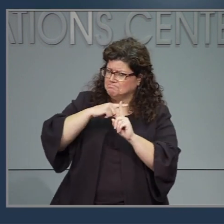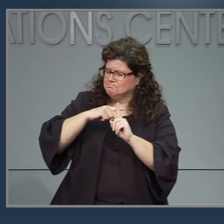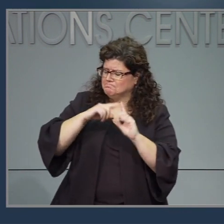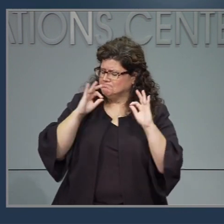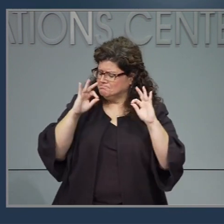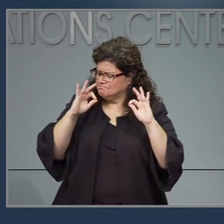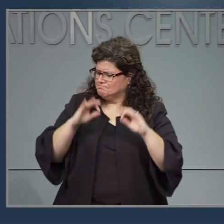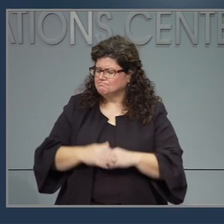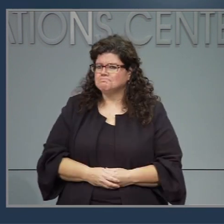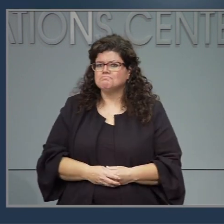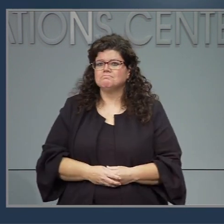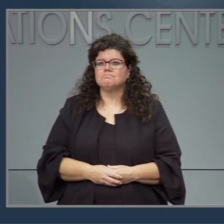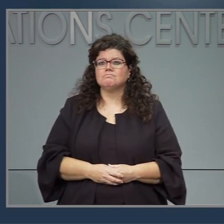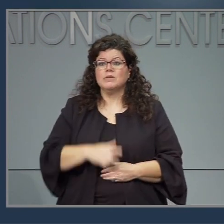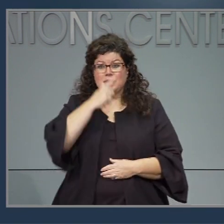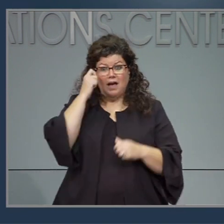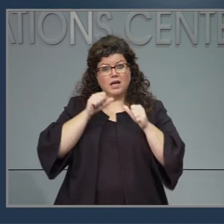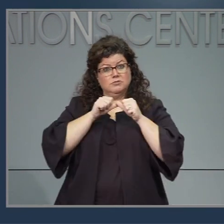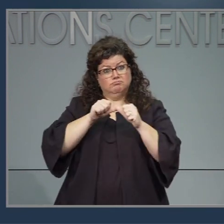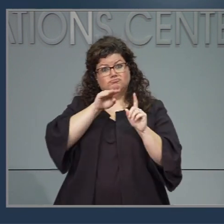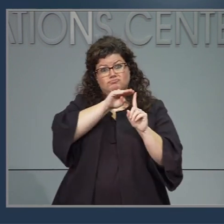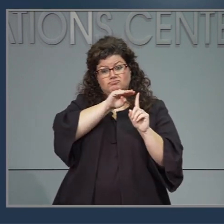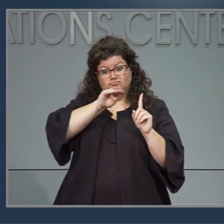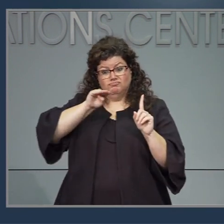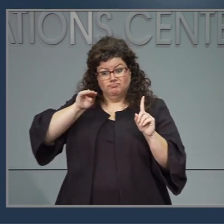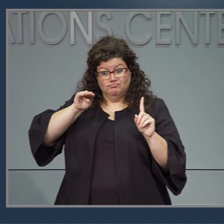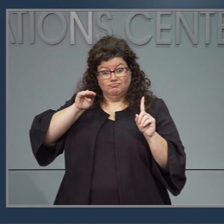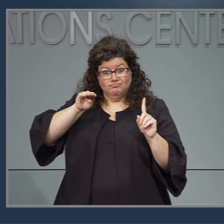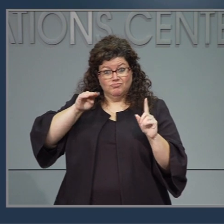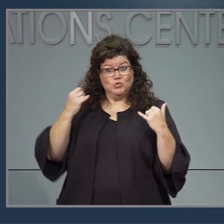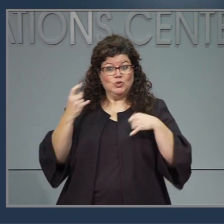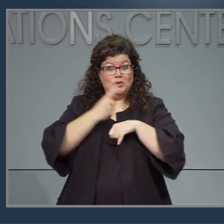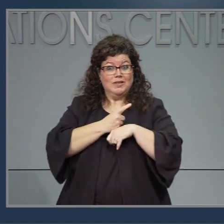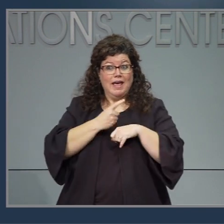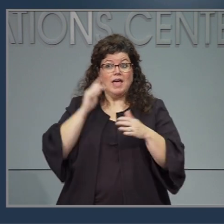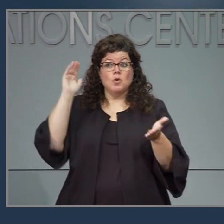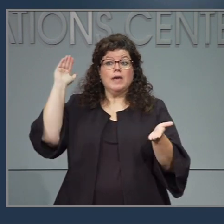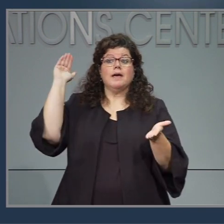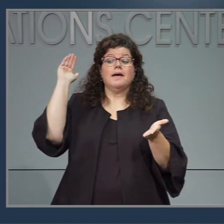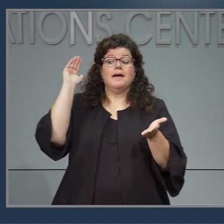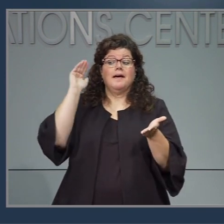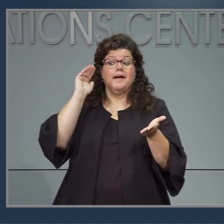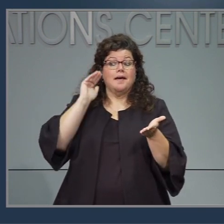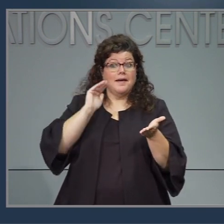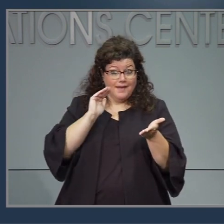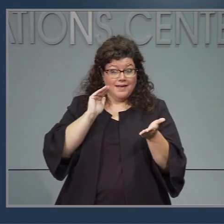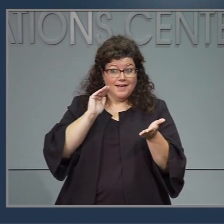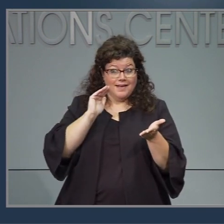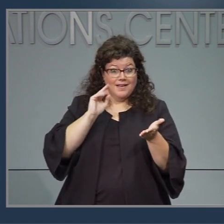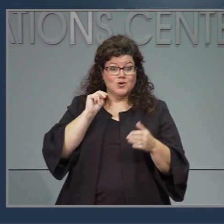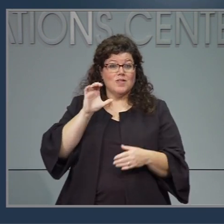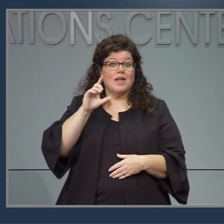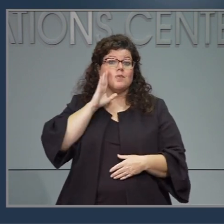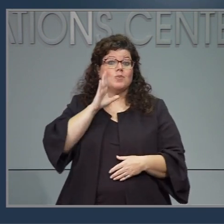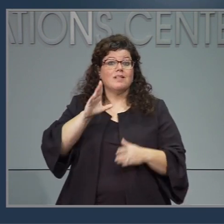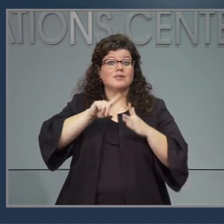estables. Vivido en este esta Willy estabilidad ahora estamos tomando un paso cauteloso. Carolina del Norte pasarán a la